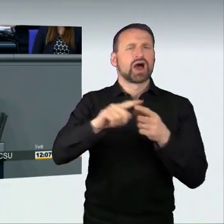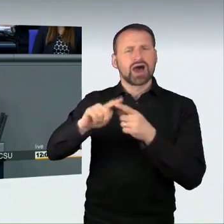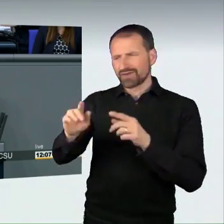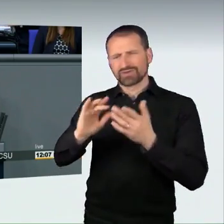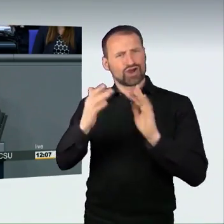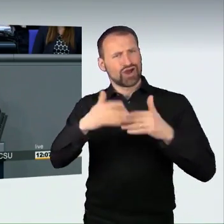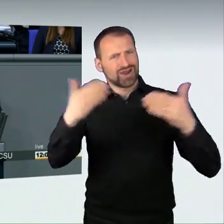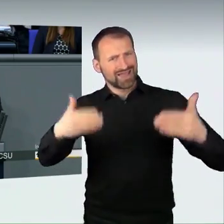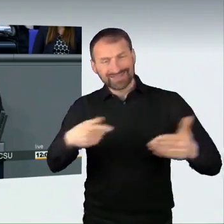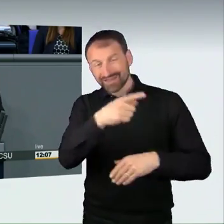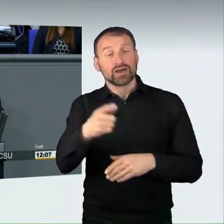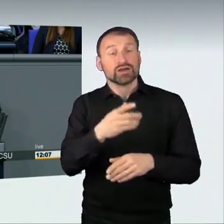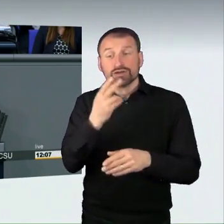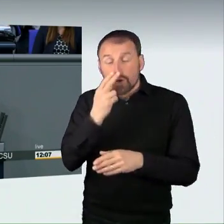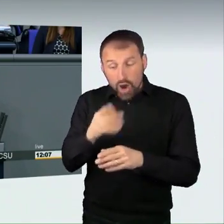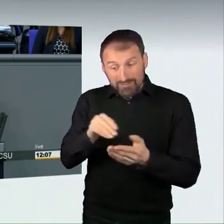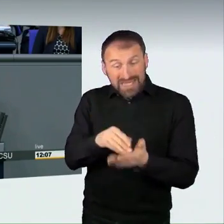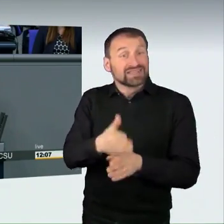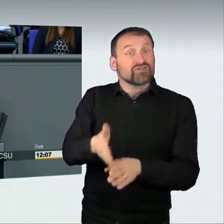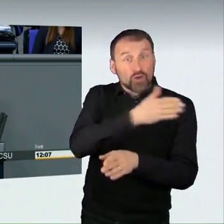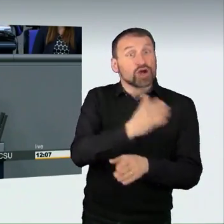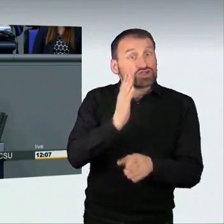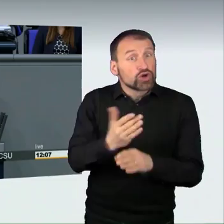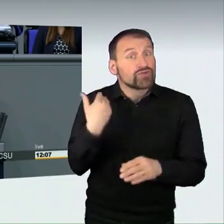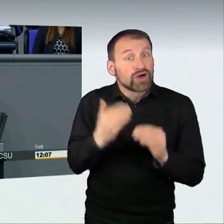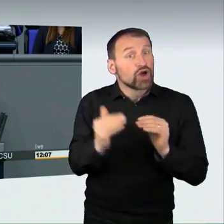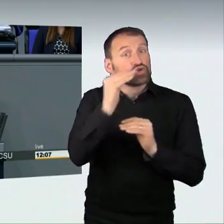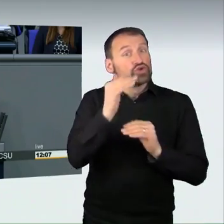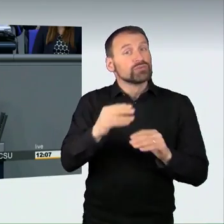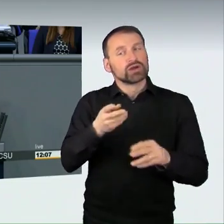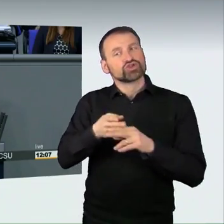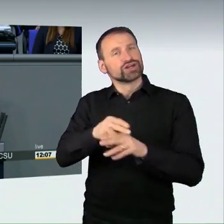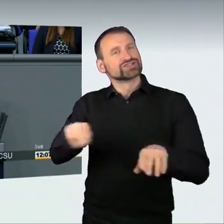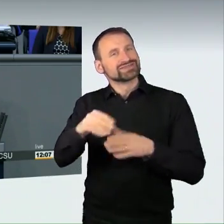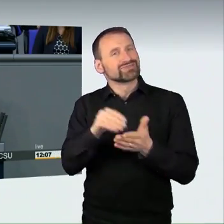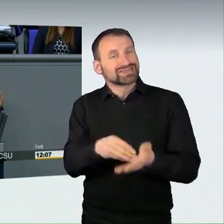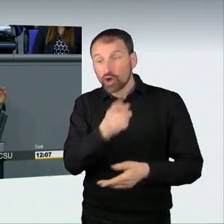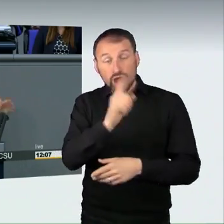schon höher gewesen ist. Sie wissen nicht, ob es sich um eine umfassend modernisierte Wohnung handelt. All das können Sie nicht